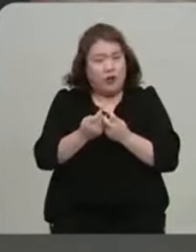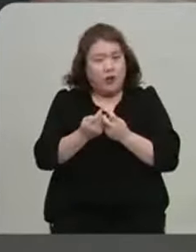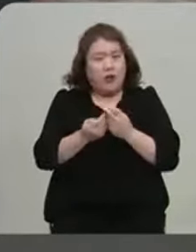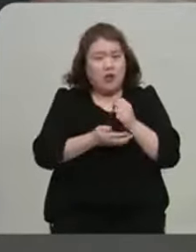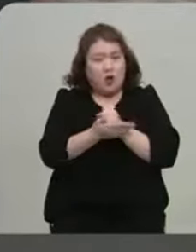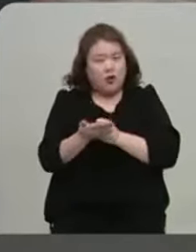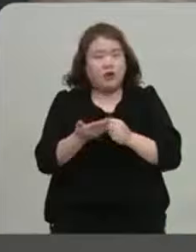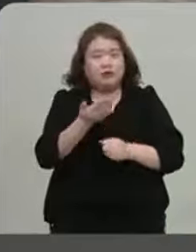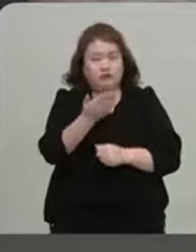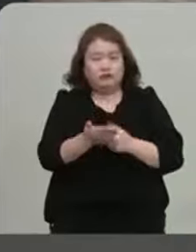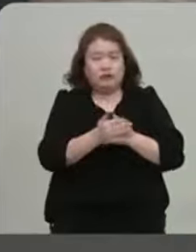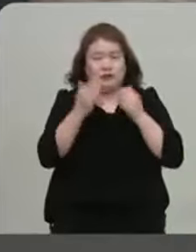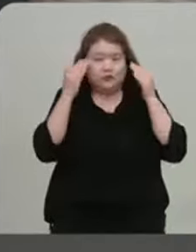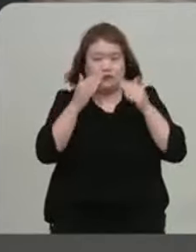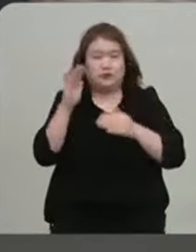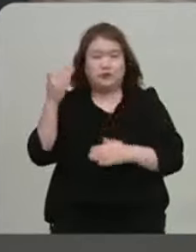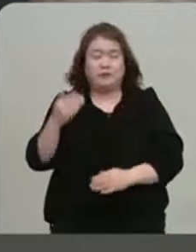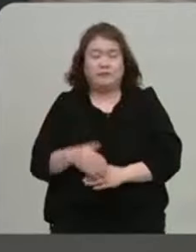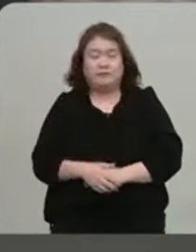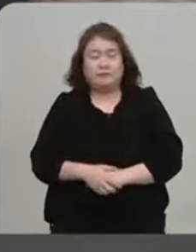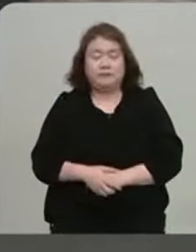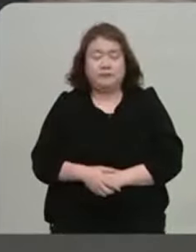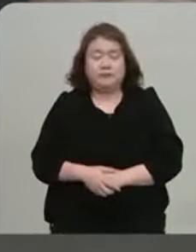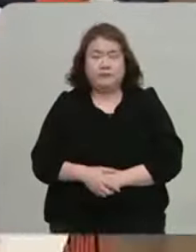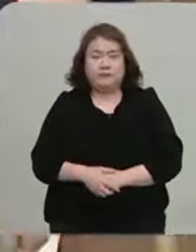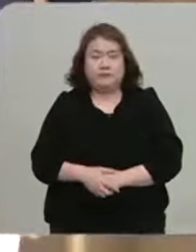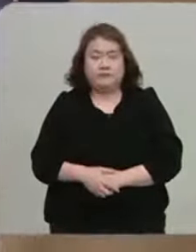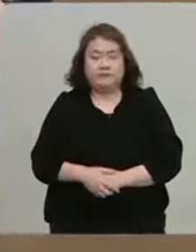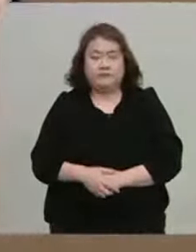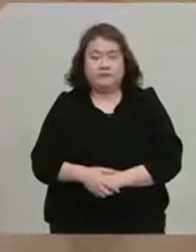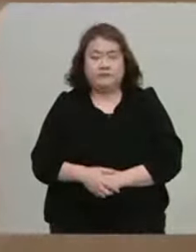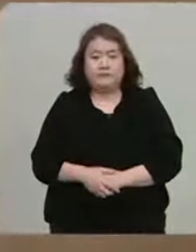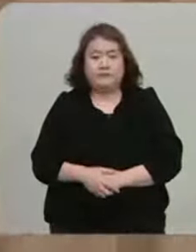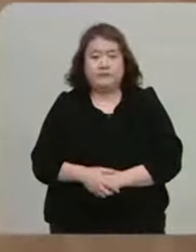진유민 기자의 보도입니다.